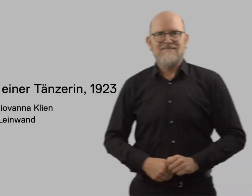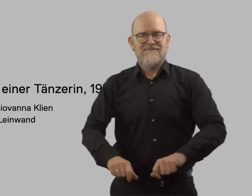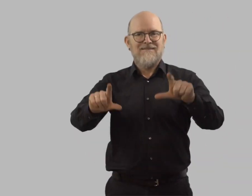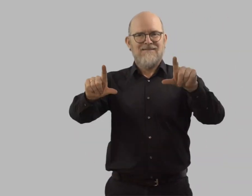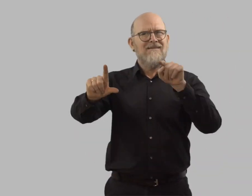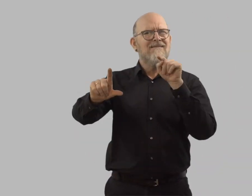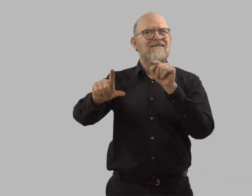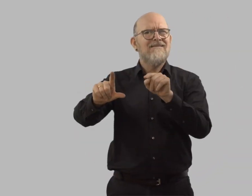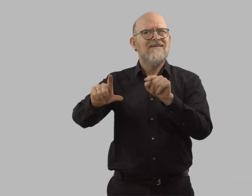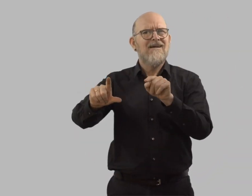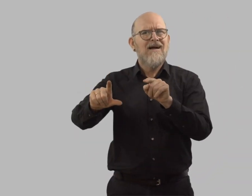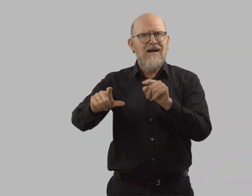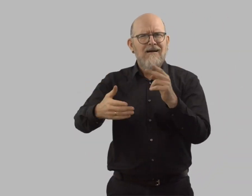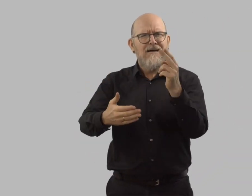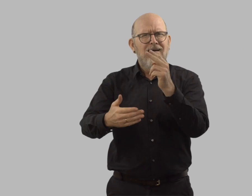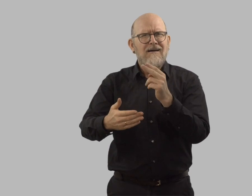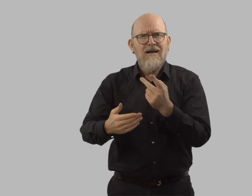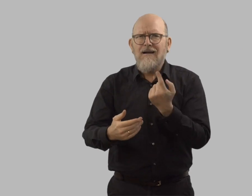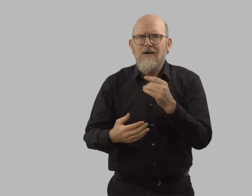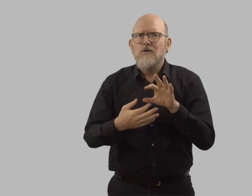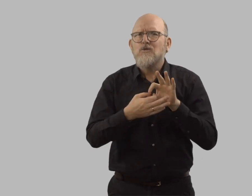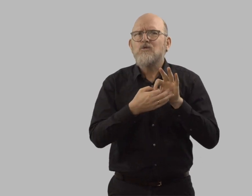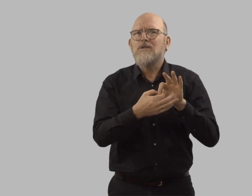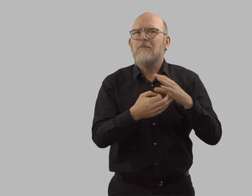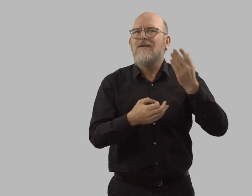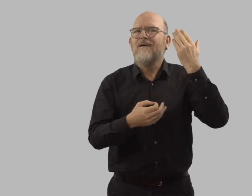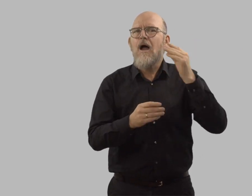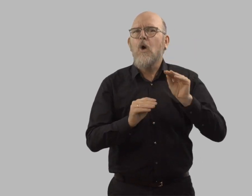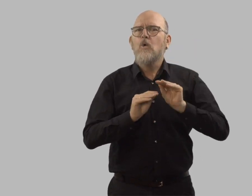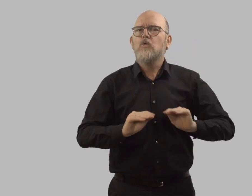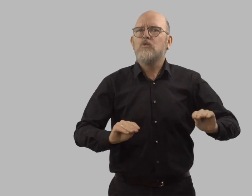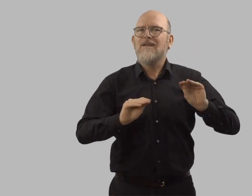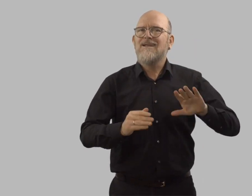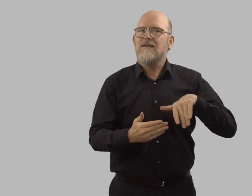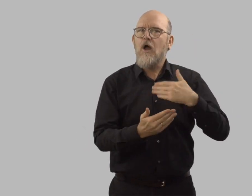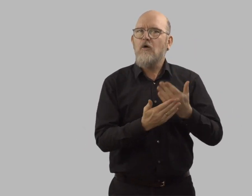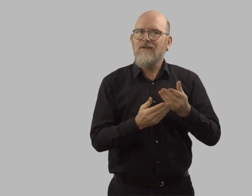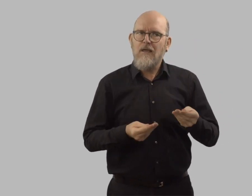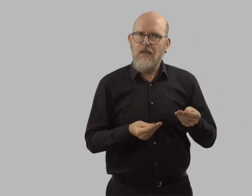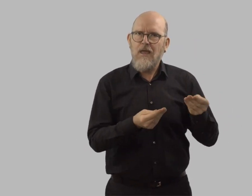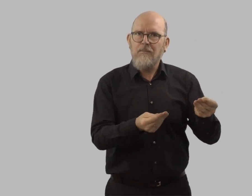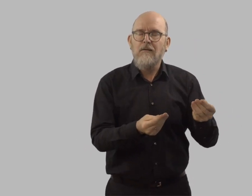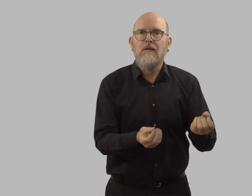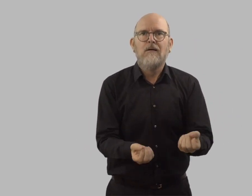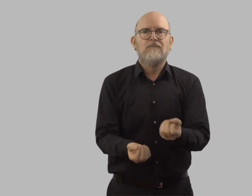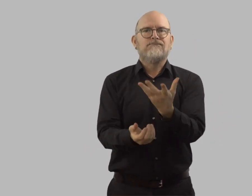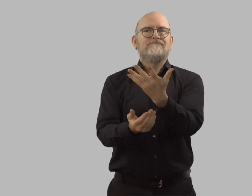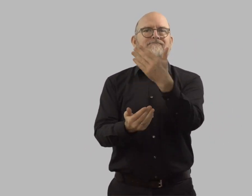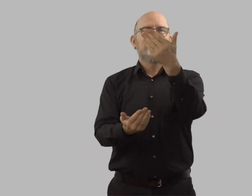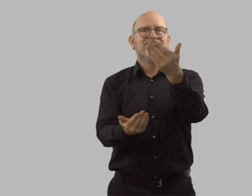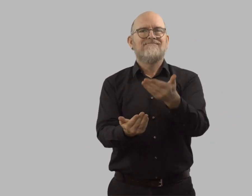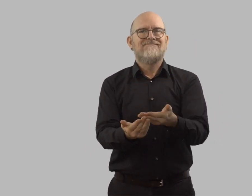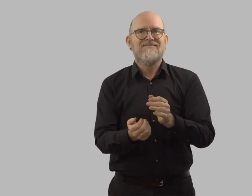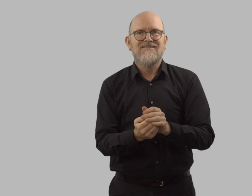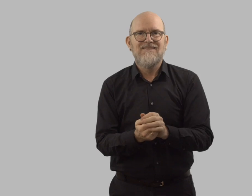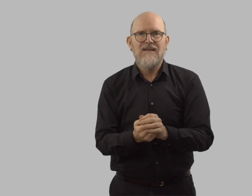Dieses Gemälde entstand im Rahmen einer Unterrichtsaufgabe.